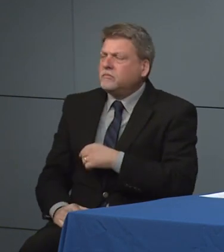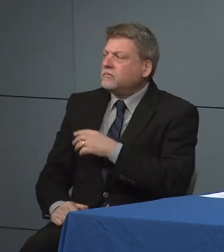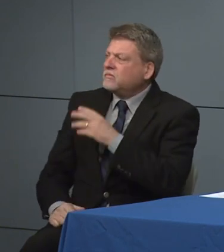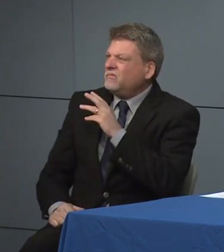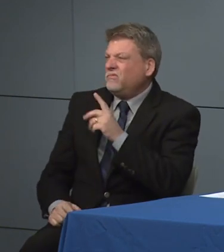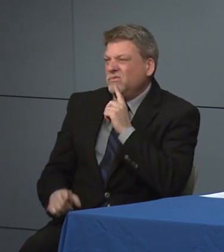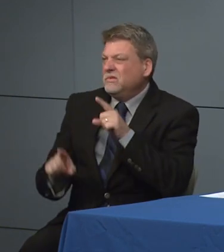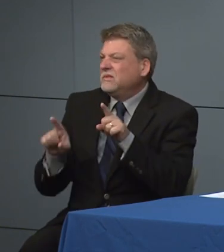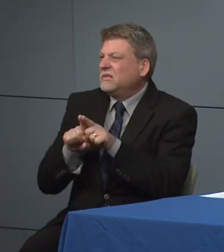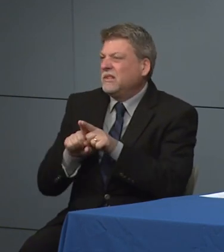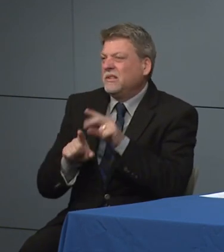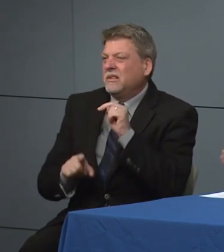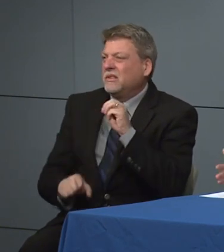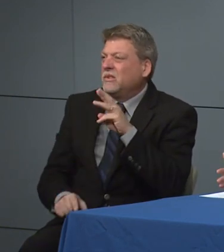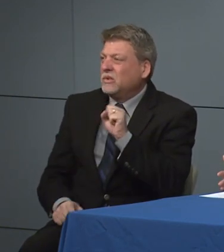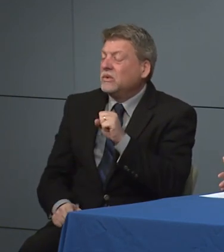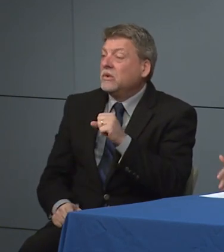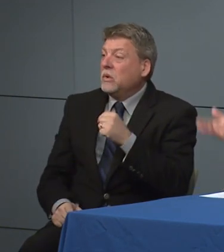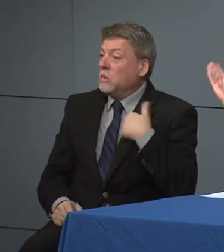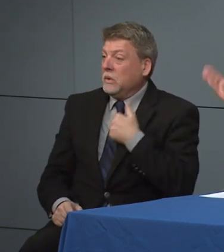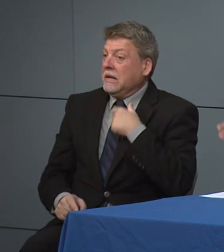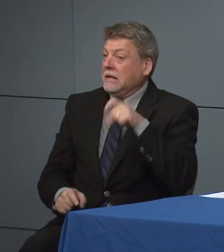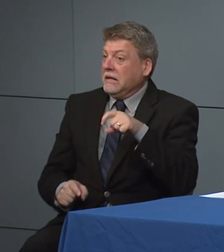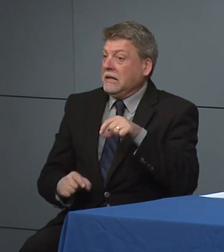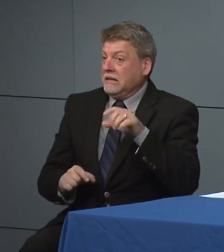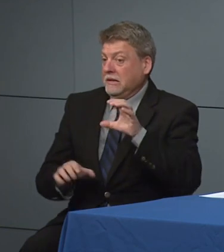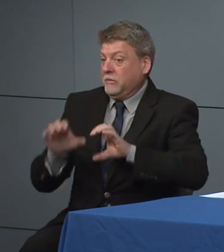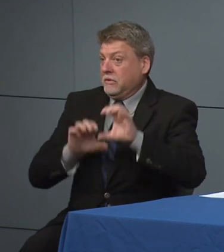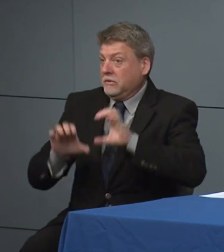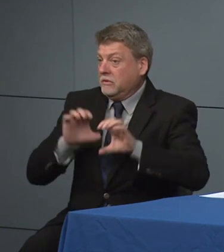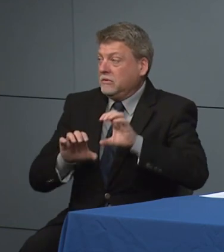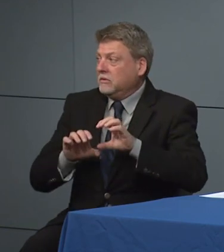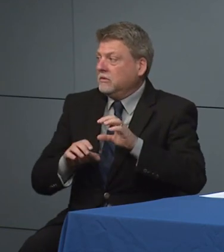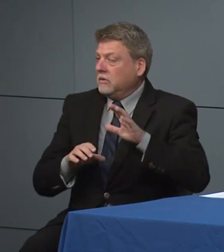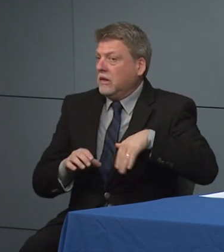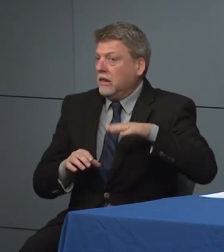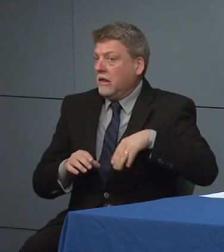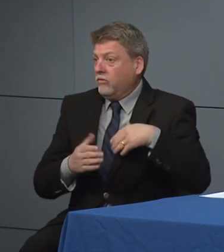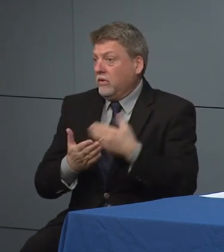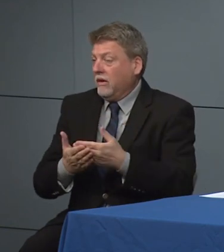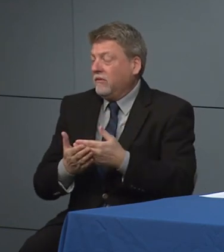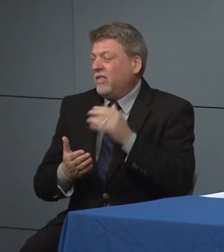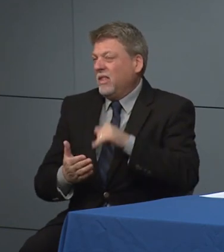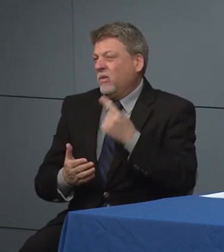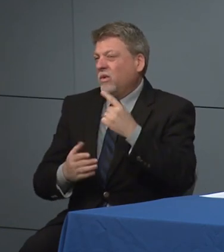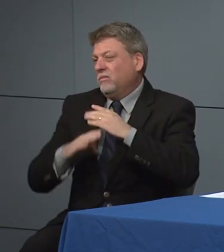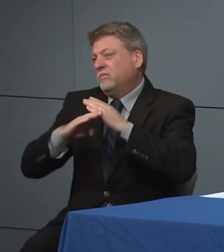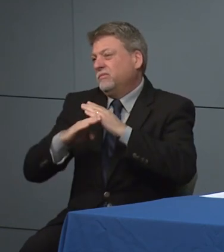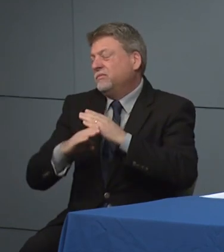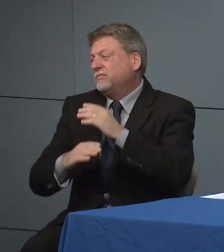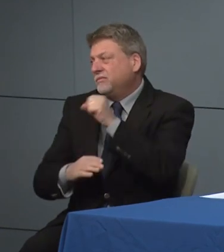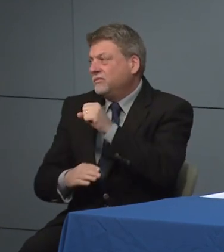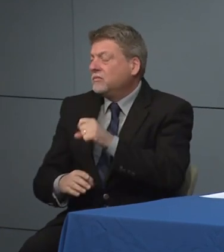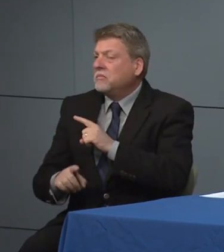tardando bueno de quedar claro que hay cierta esparcir contra las pruebas que necesitamos que han sido una barrera, pero